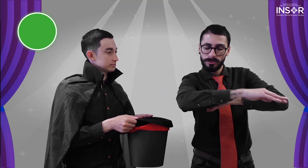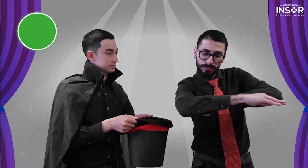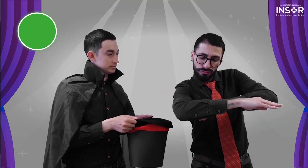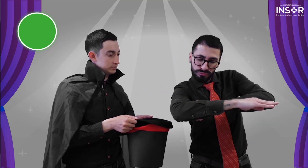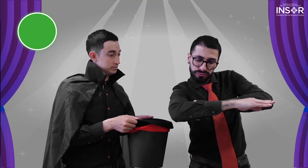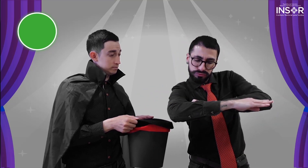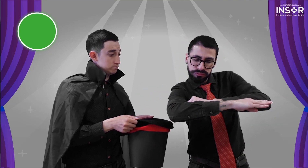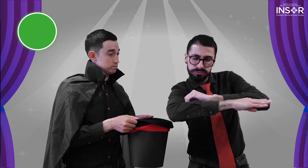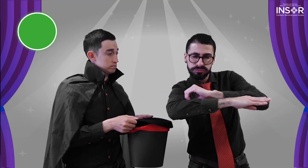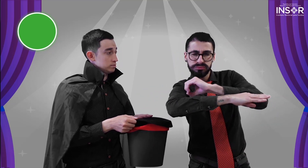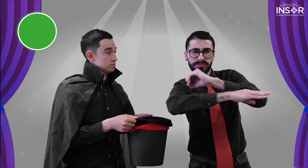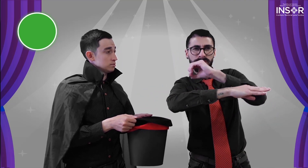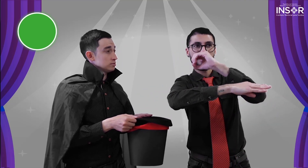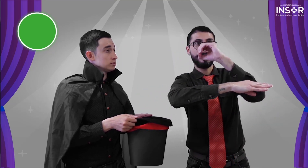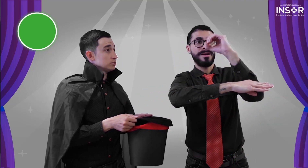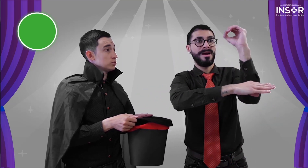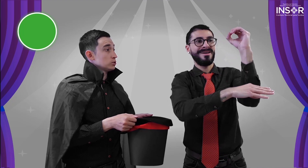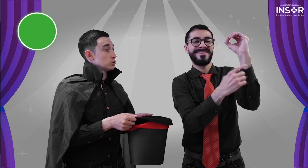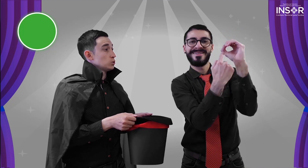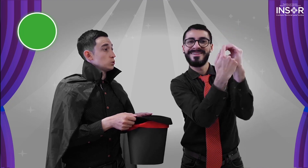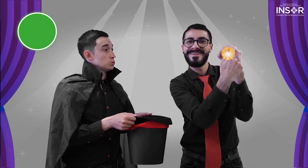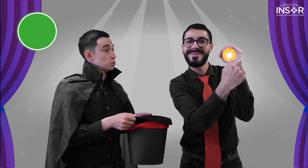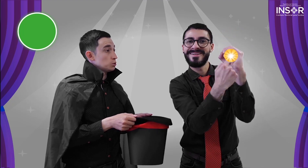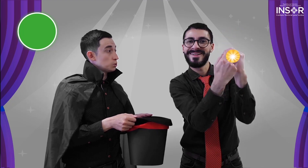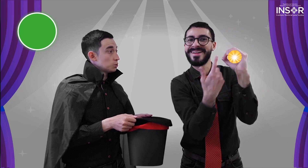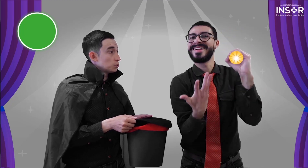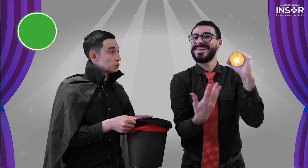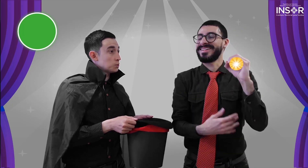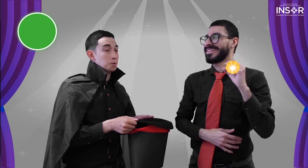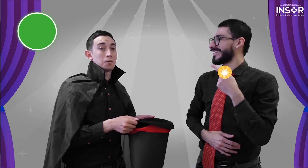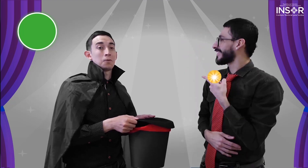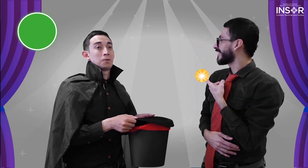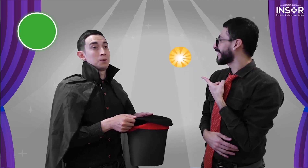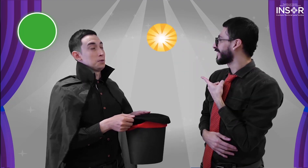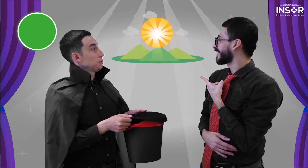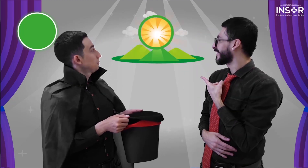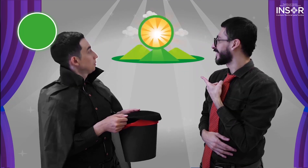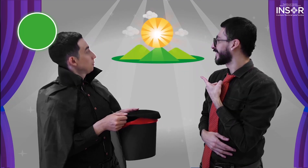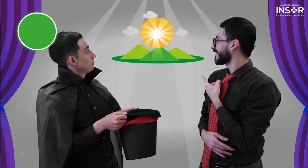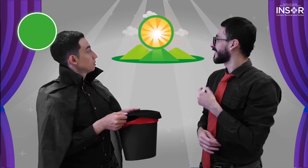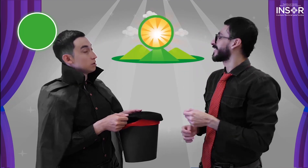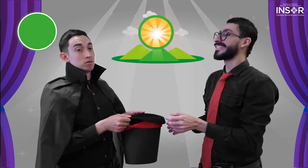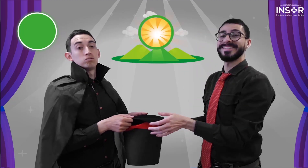Es el amanecer, el sol tiene la misma configuración del cero, mira.